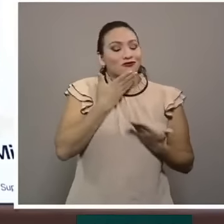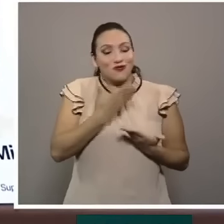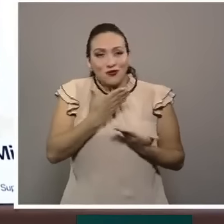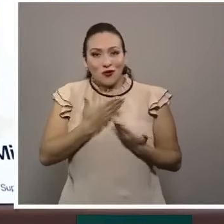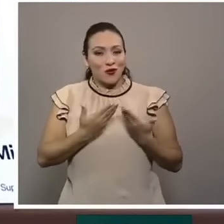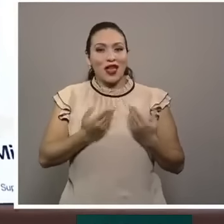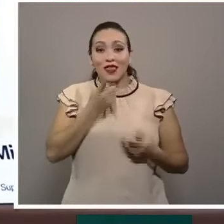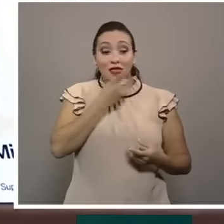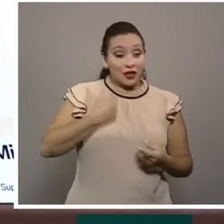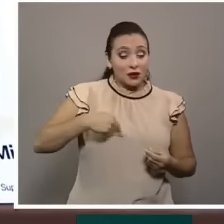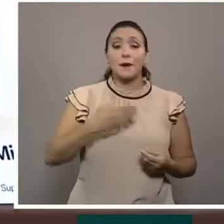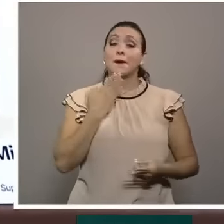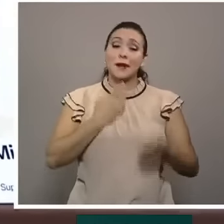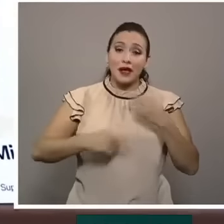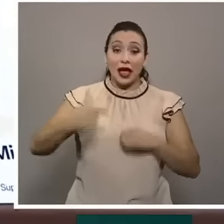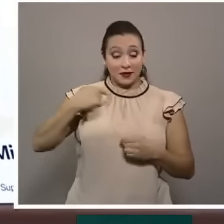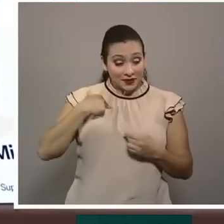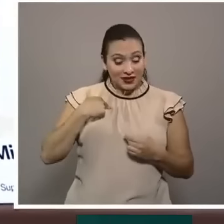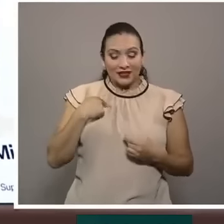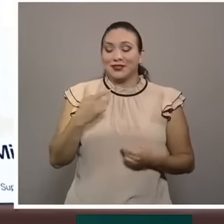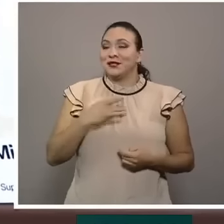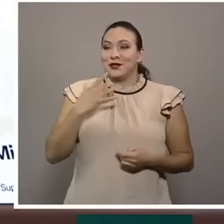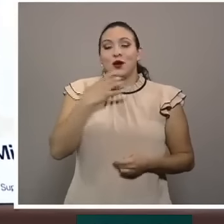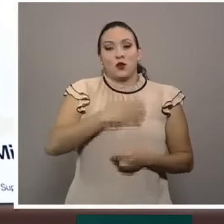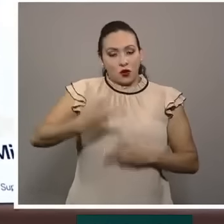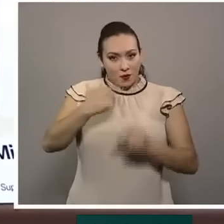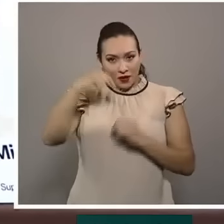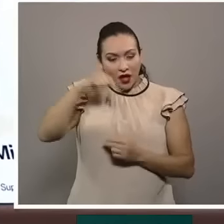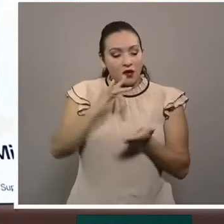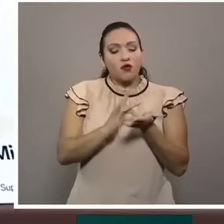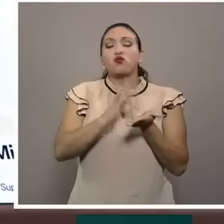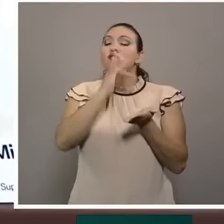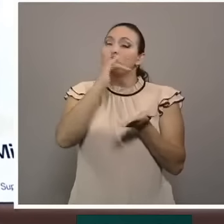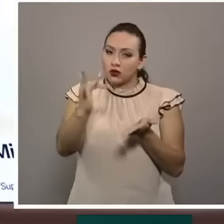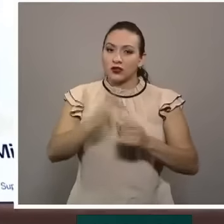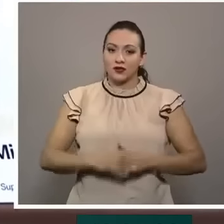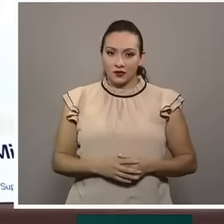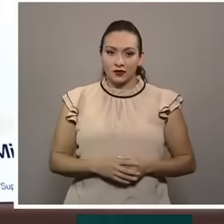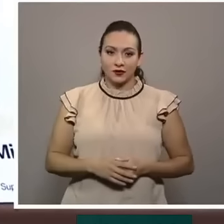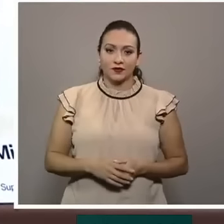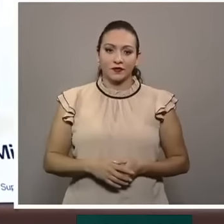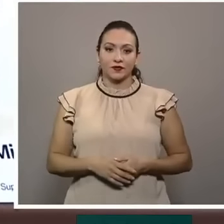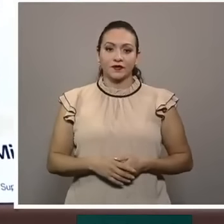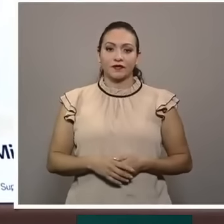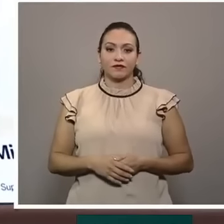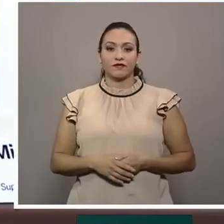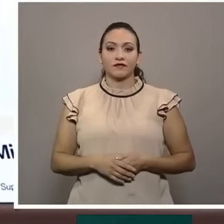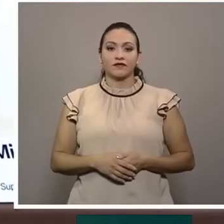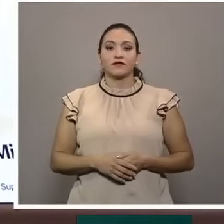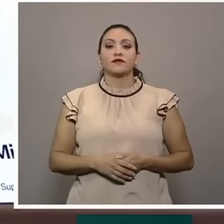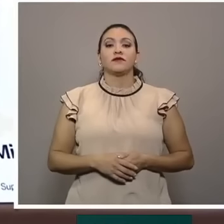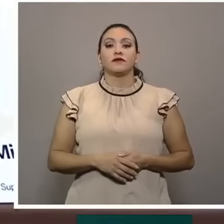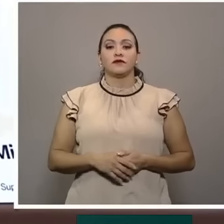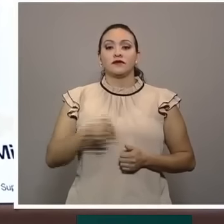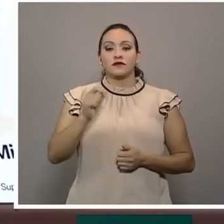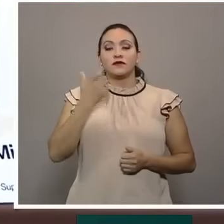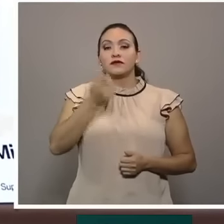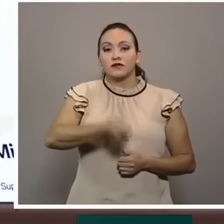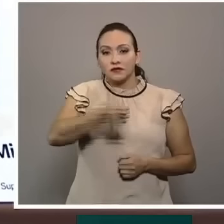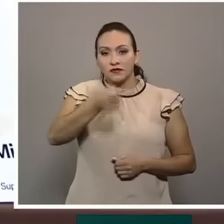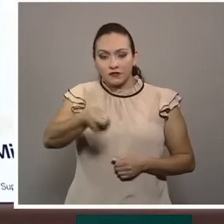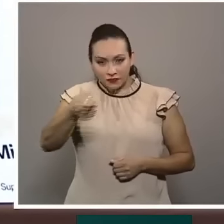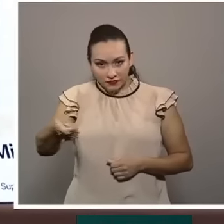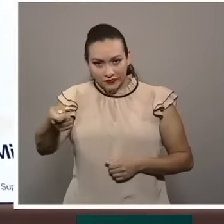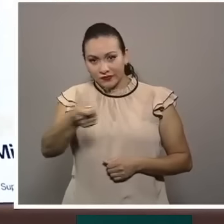servidora y a todos los ministros de la corte. También quiero eh saludar de manera muy afectiva a